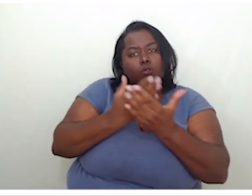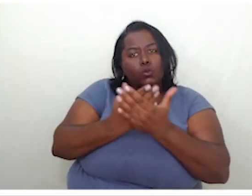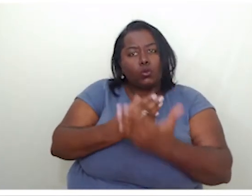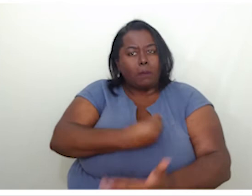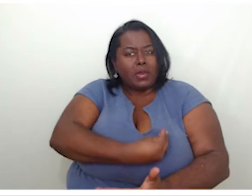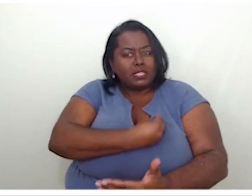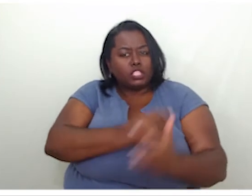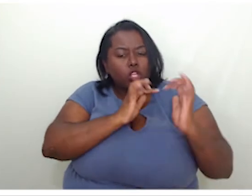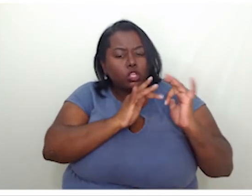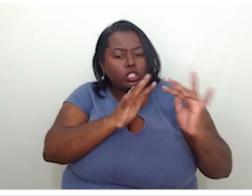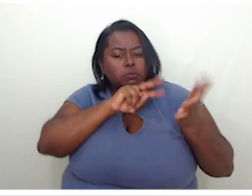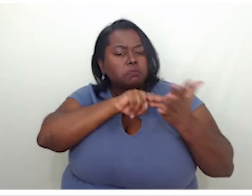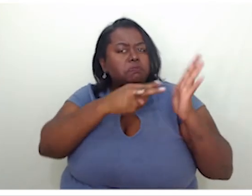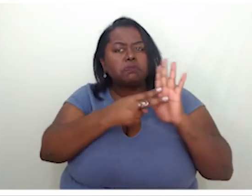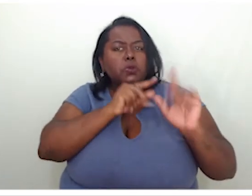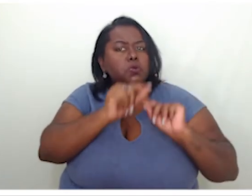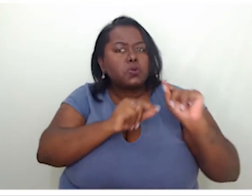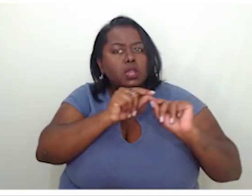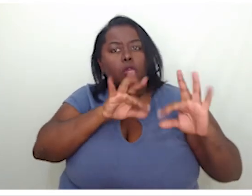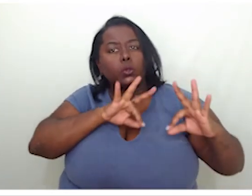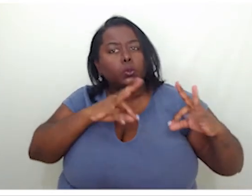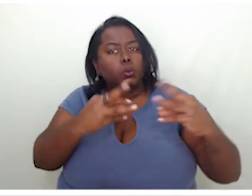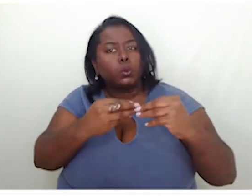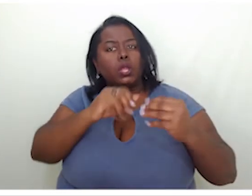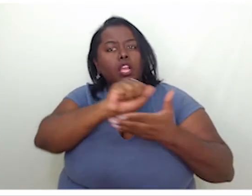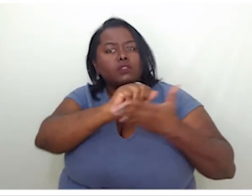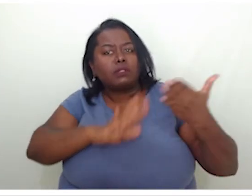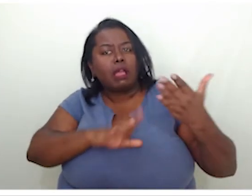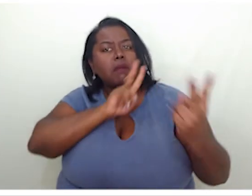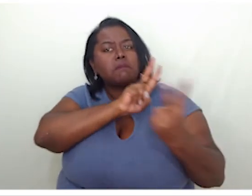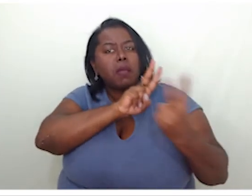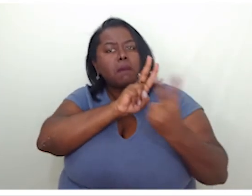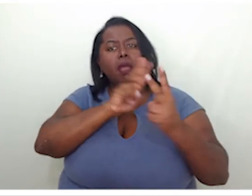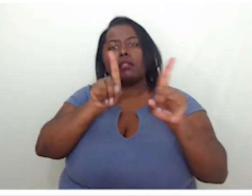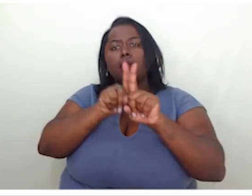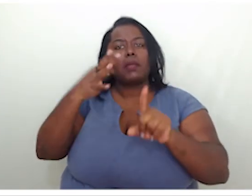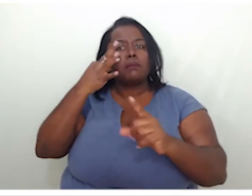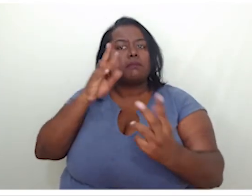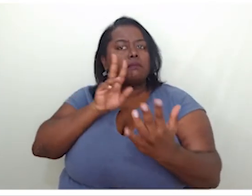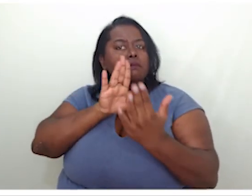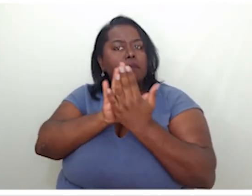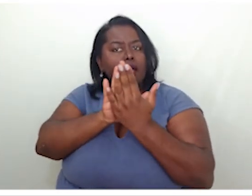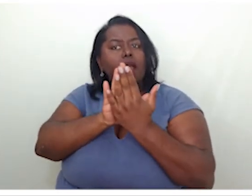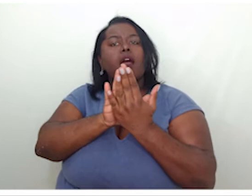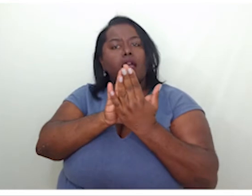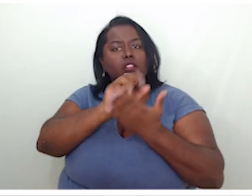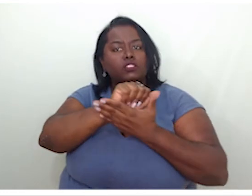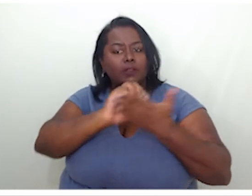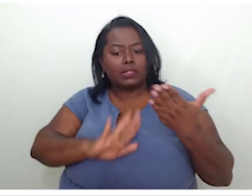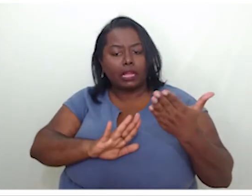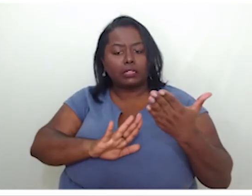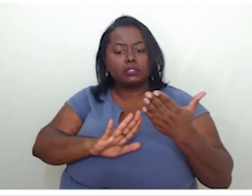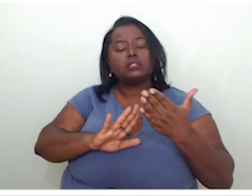en las que queremos construir y profundizar la comprensión teórica de los estudiantes sobre pedagogía.